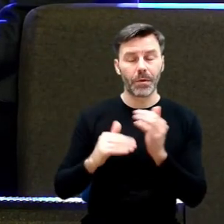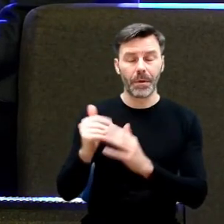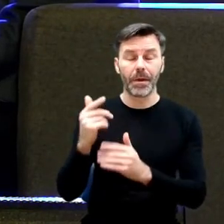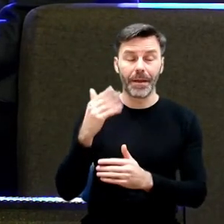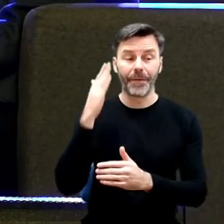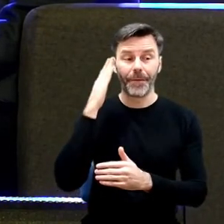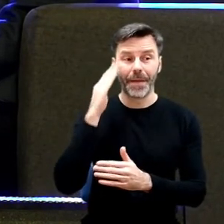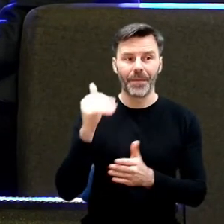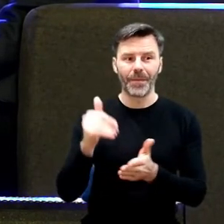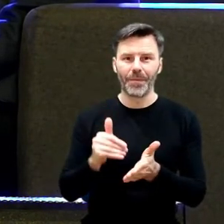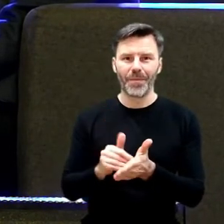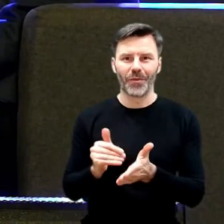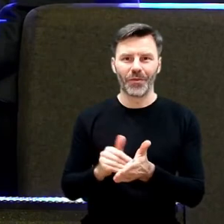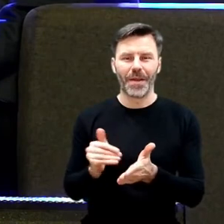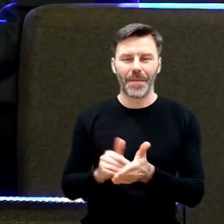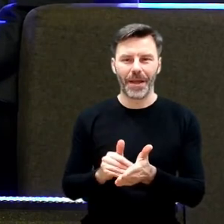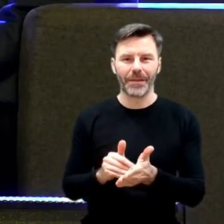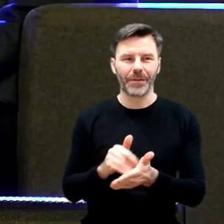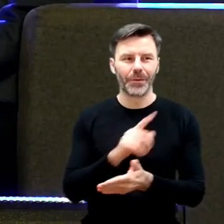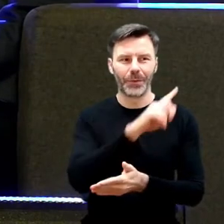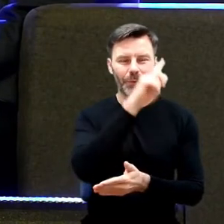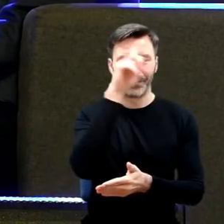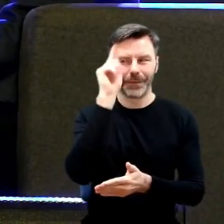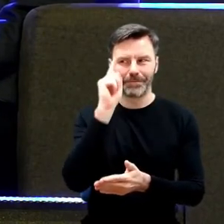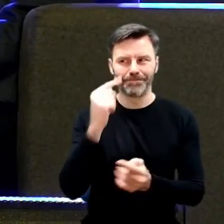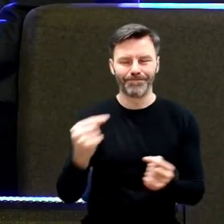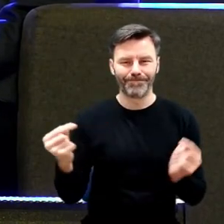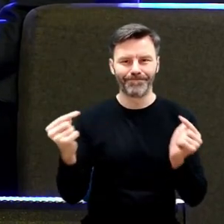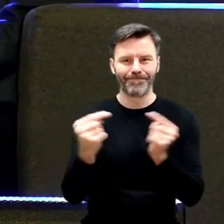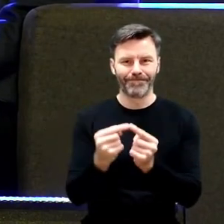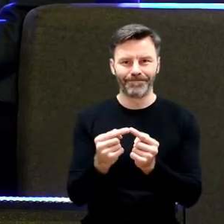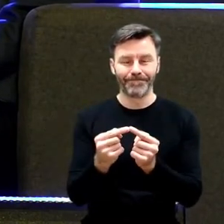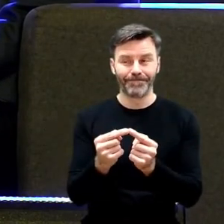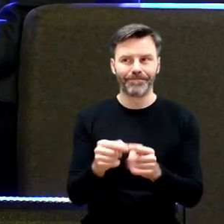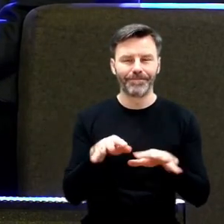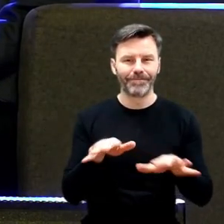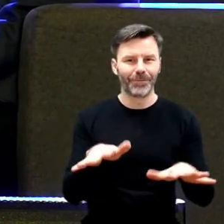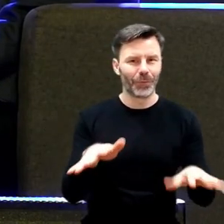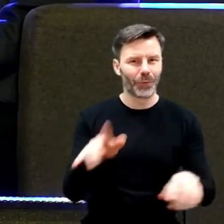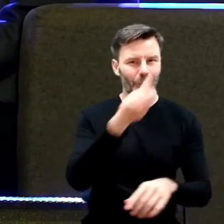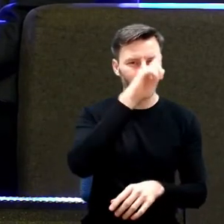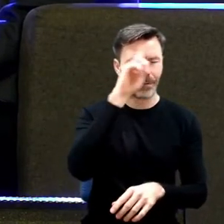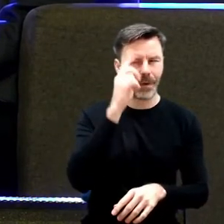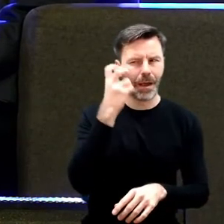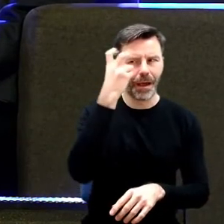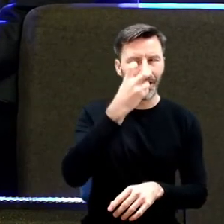potrzebom mieszkańców, o czym świadczy też poziom zainteresowania mieszkańców